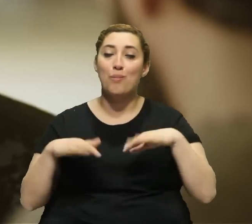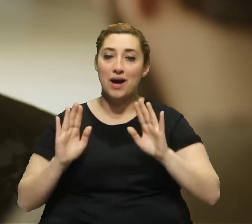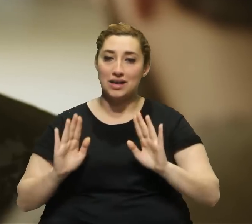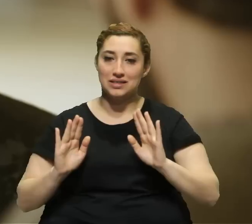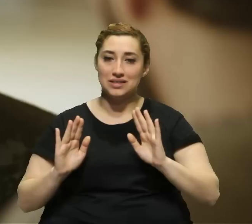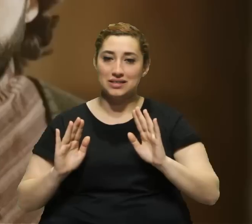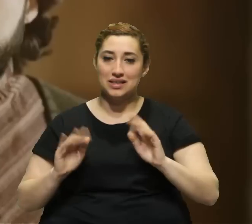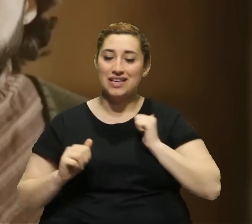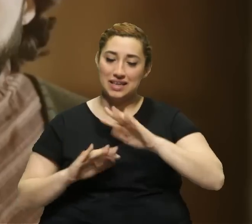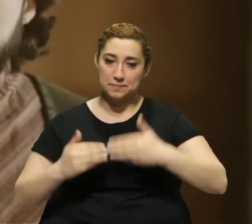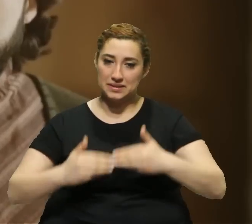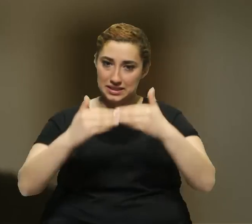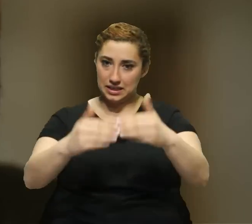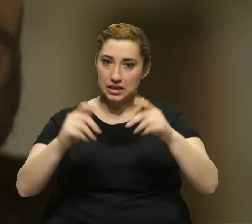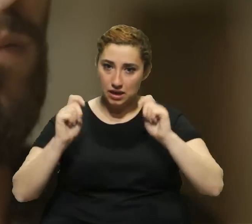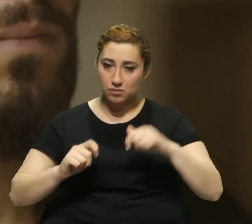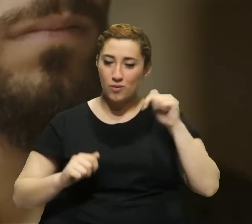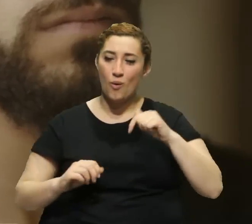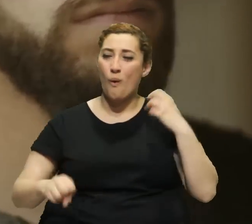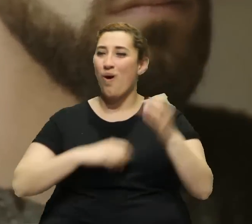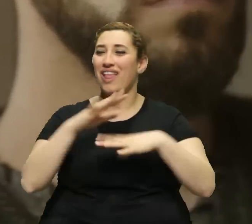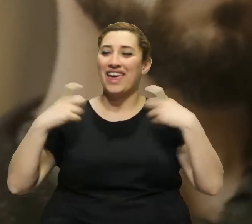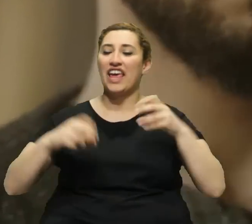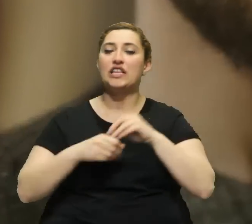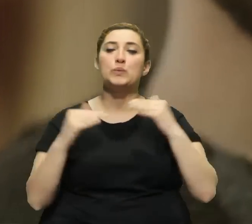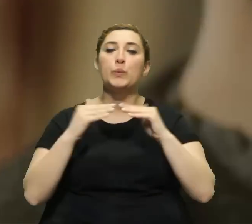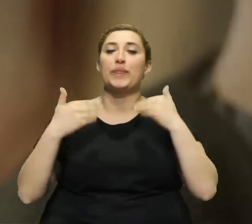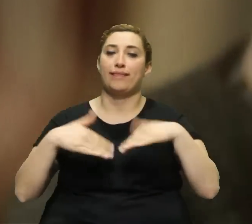(Yunus) Çekin kolcuları geri, bura hır gür meydanı değildir.